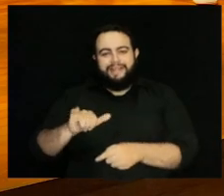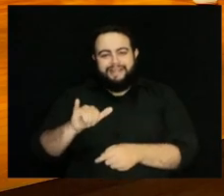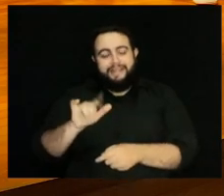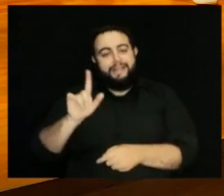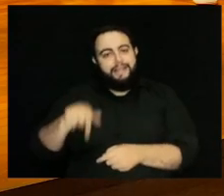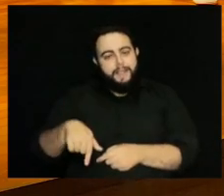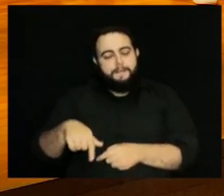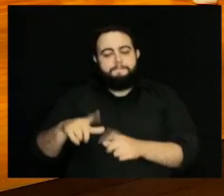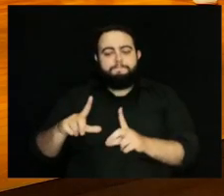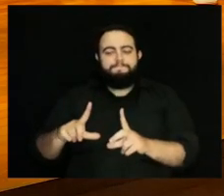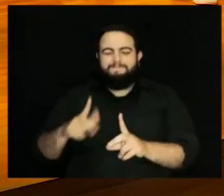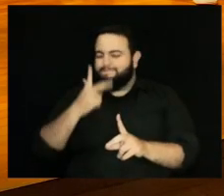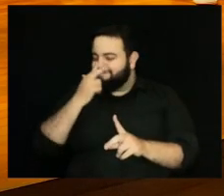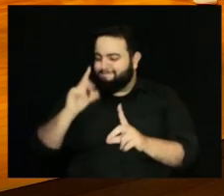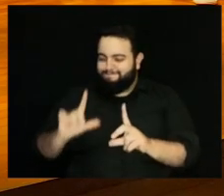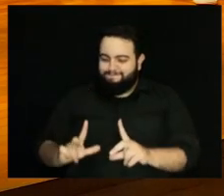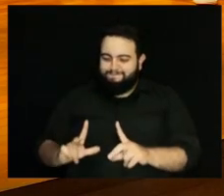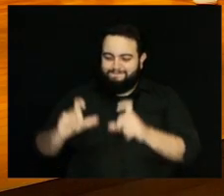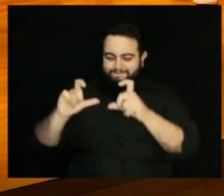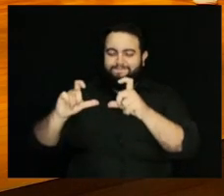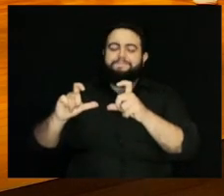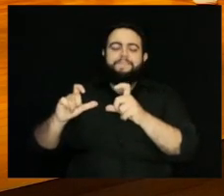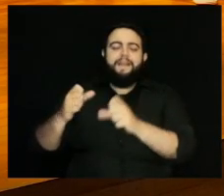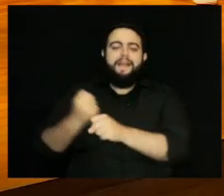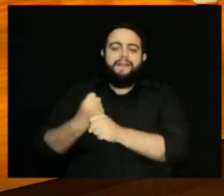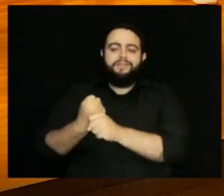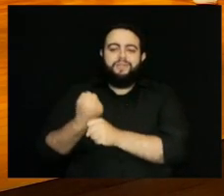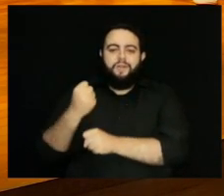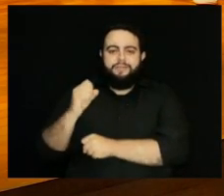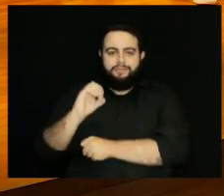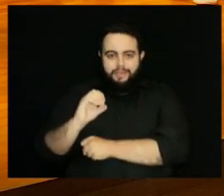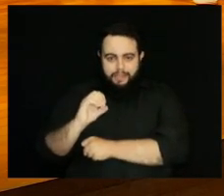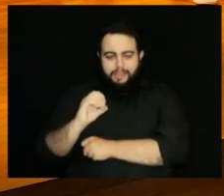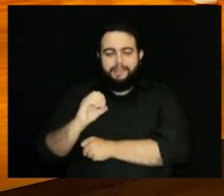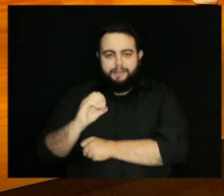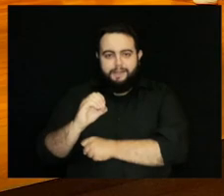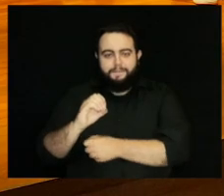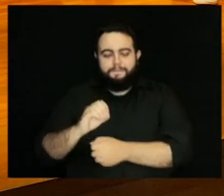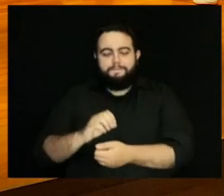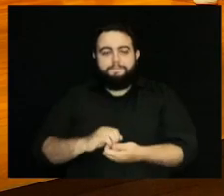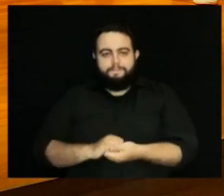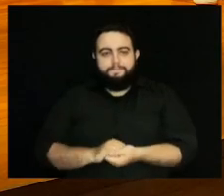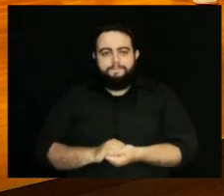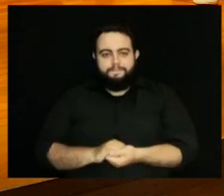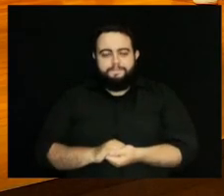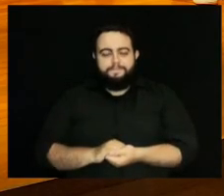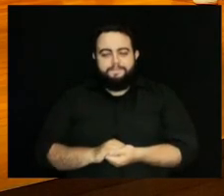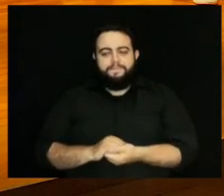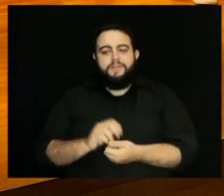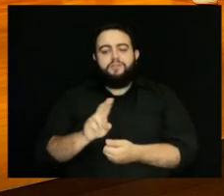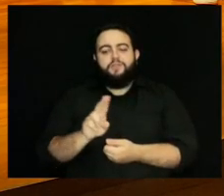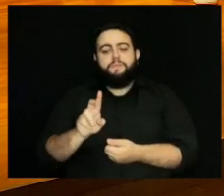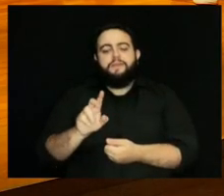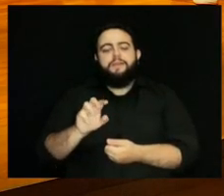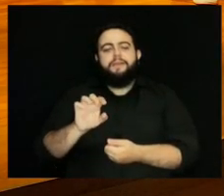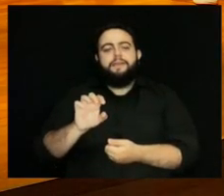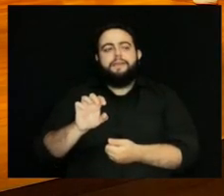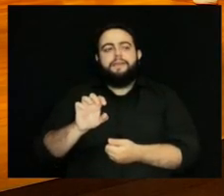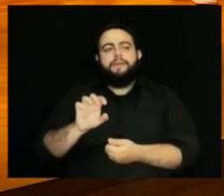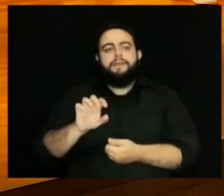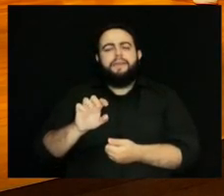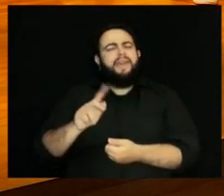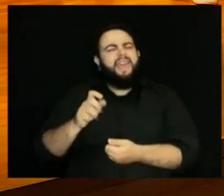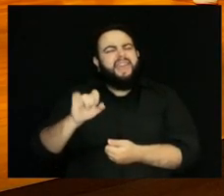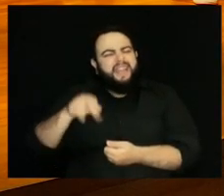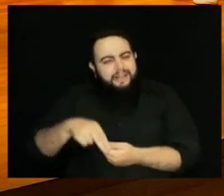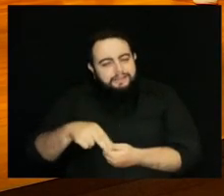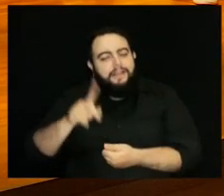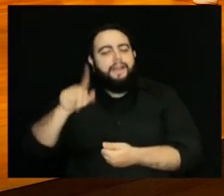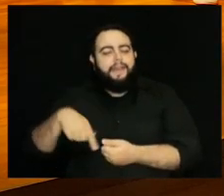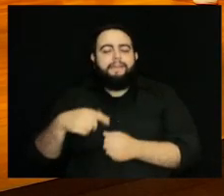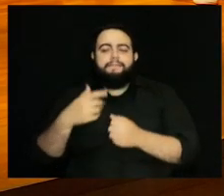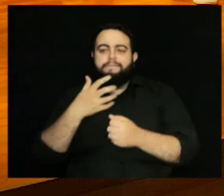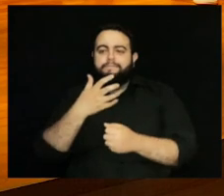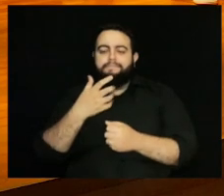daquele dos anos 80, do Nei Lisboa, que chama Hein?! e é uma canção que eu acho que sintetiza